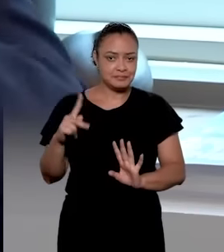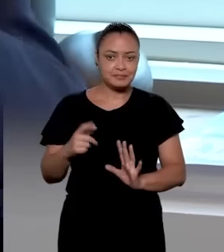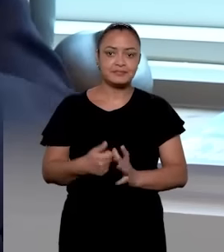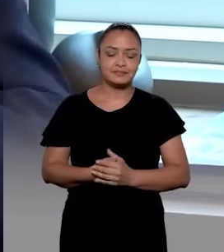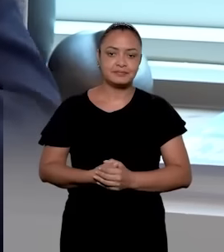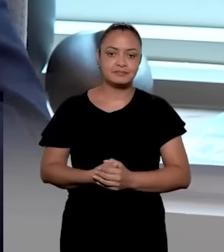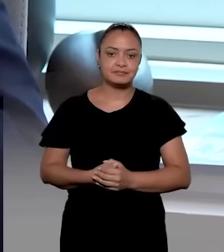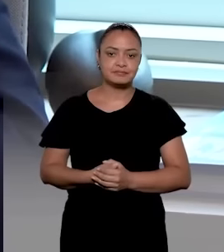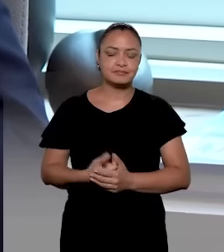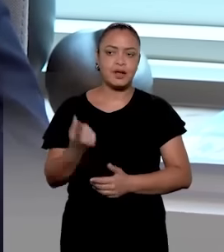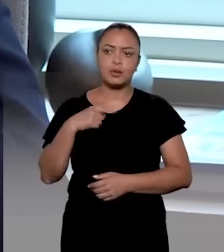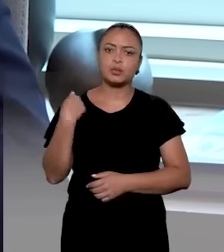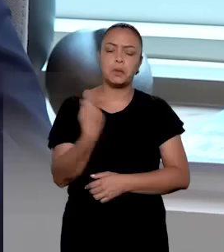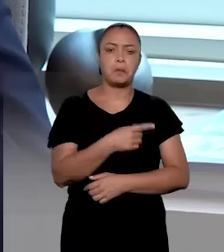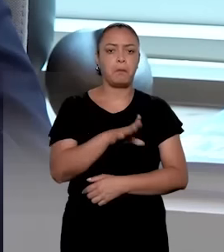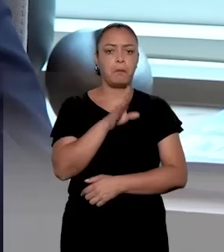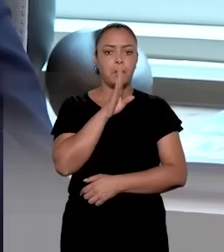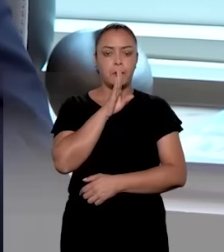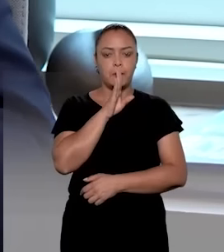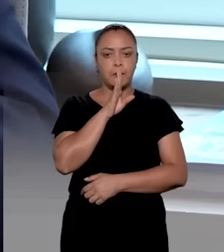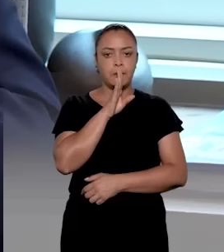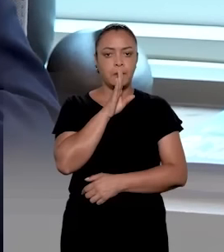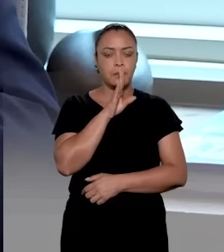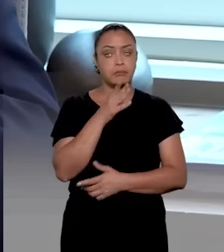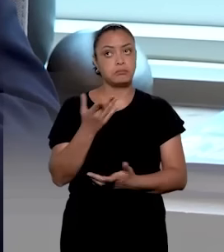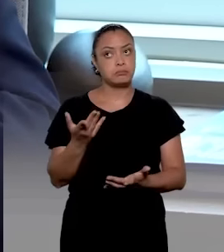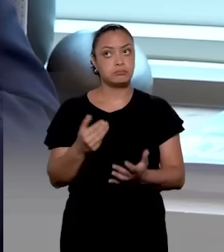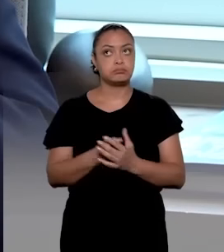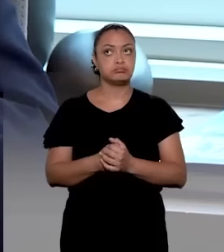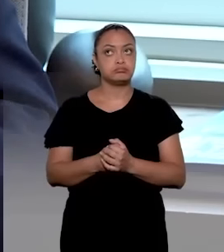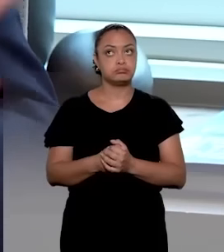envolvimento espiritual. Ficou um silêncio, eu falei: